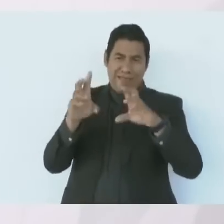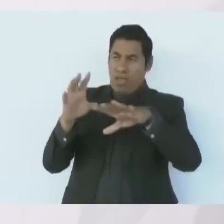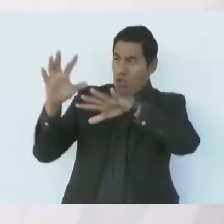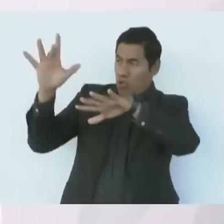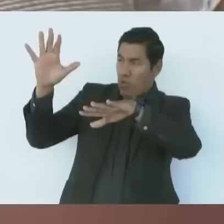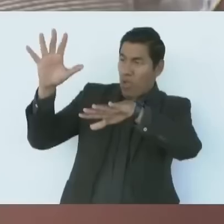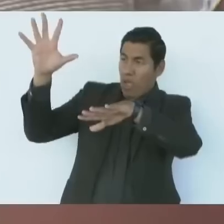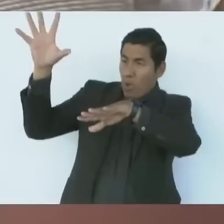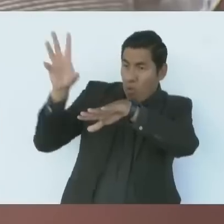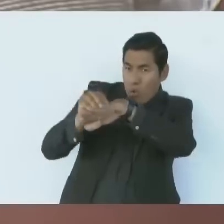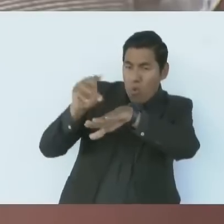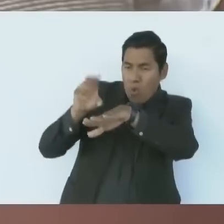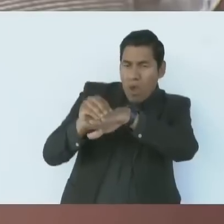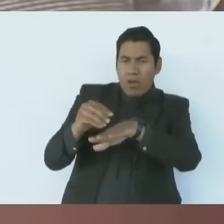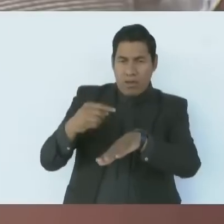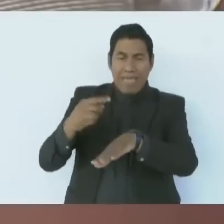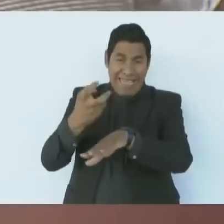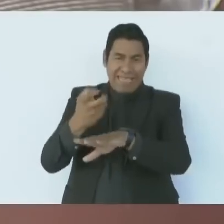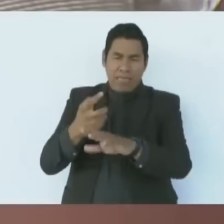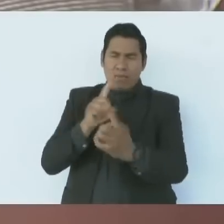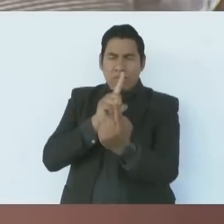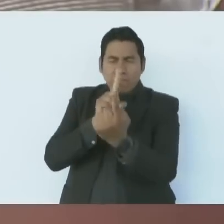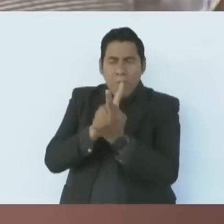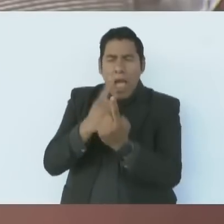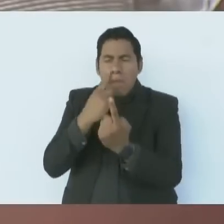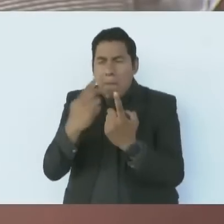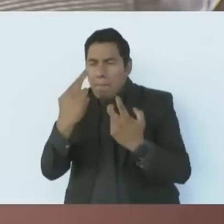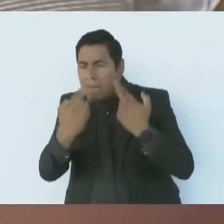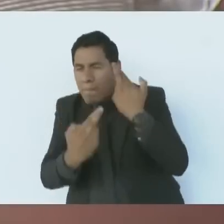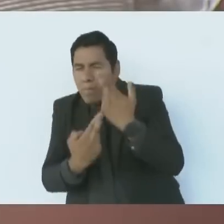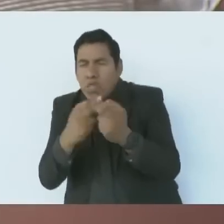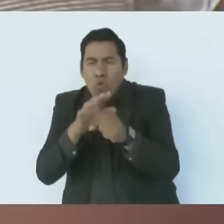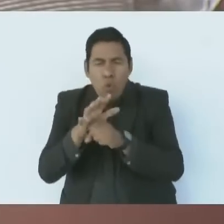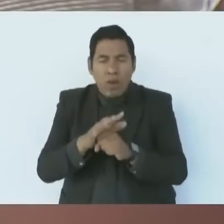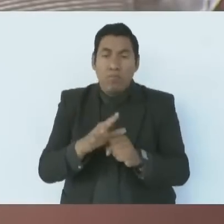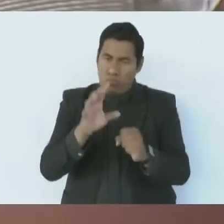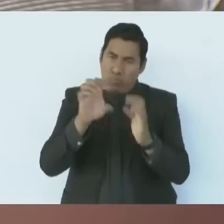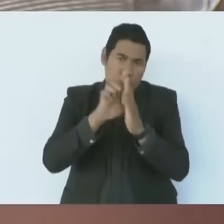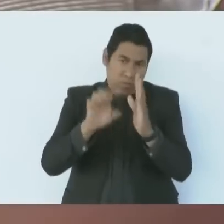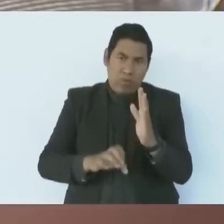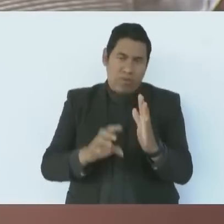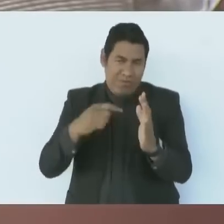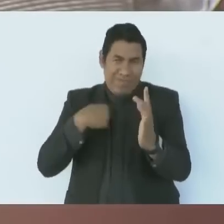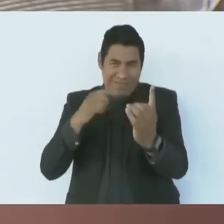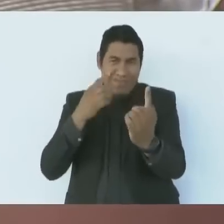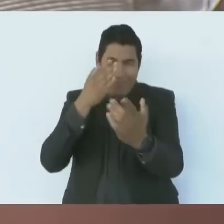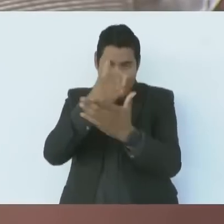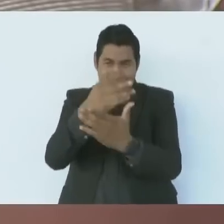en estas visitas se va a determinar también esa es esa necesidad que tienen los hogares si todo